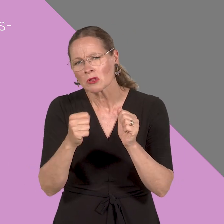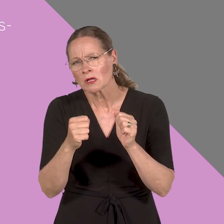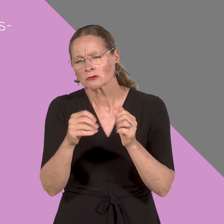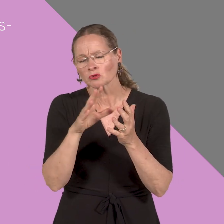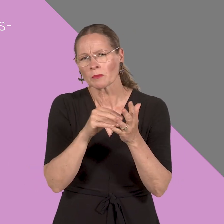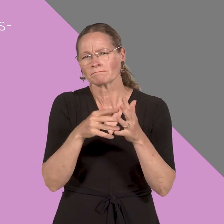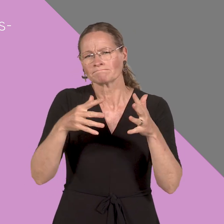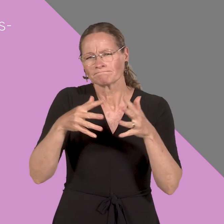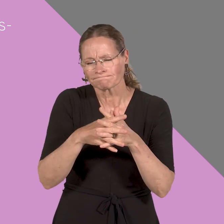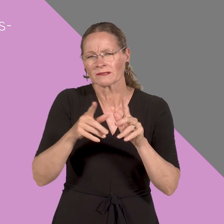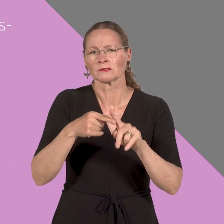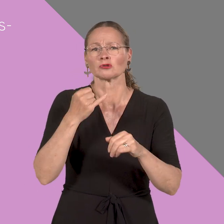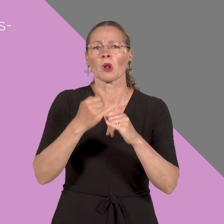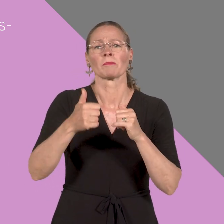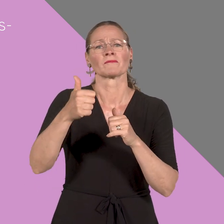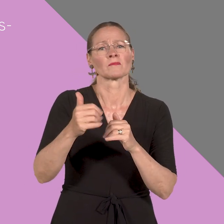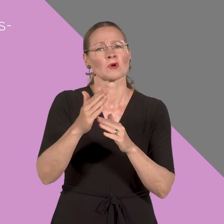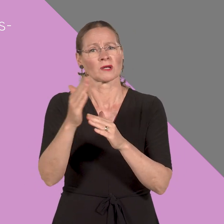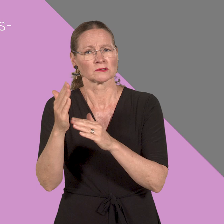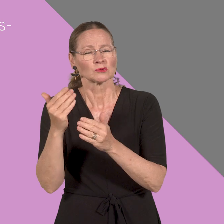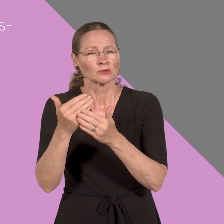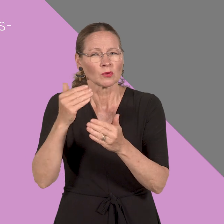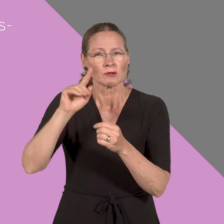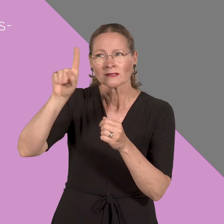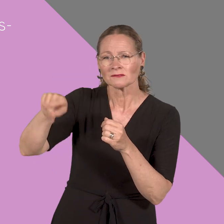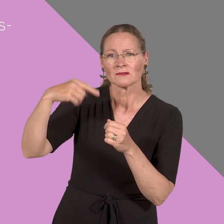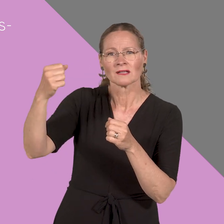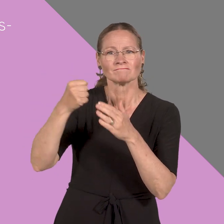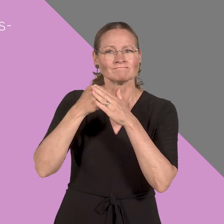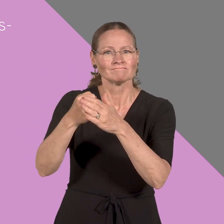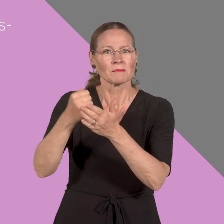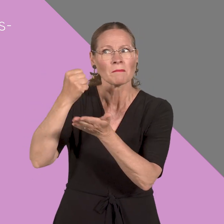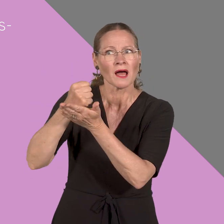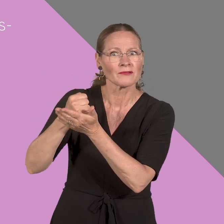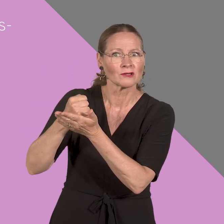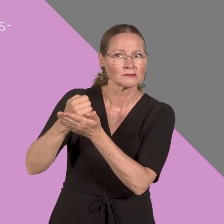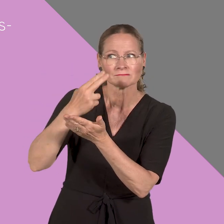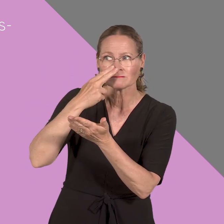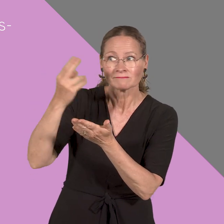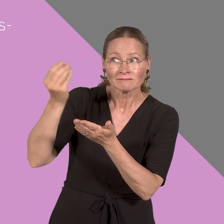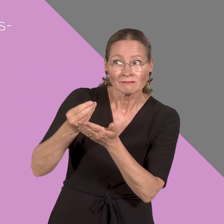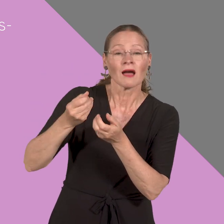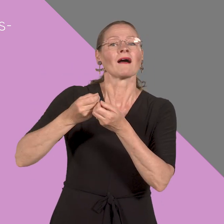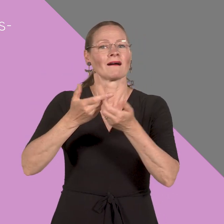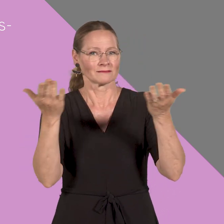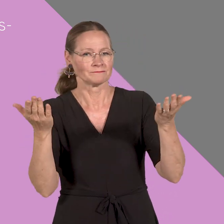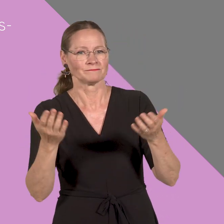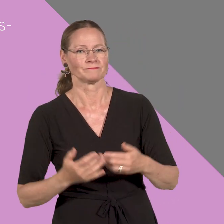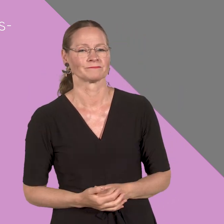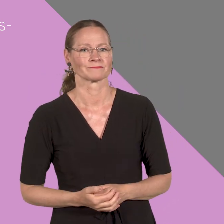mutta summa tarkentuu loppuvuodesta, kun ensi vuoden avustuspäätökset julkaistaan.